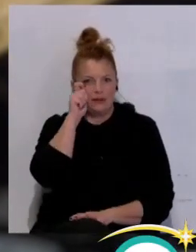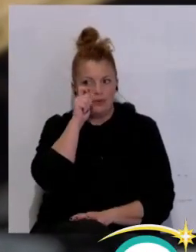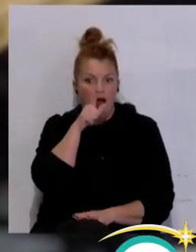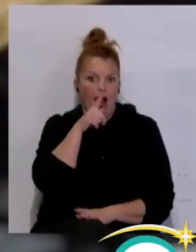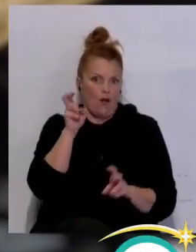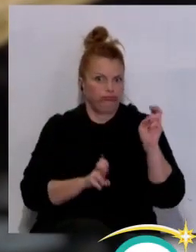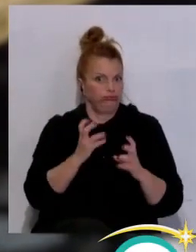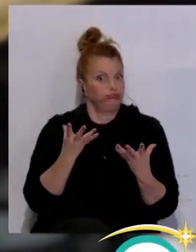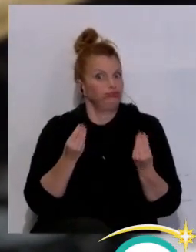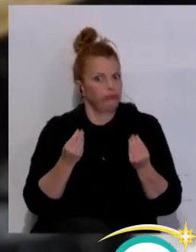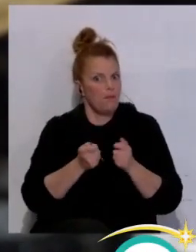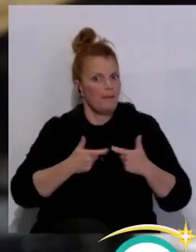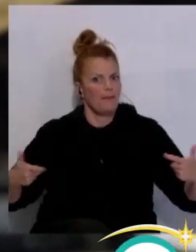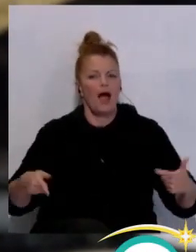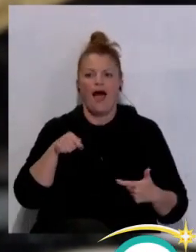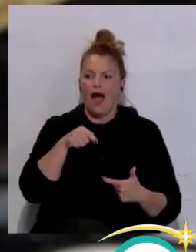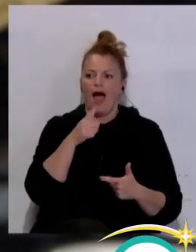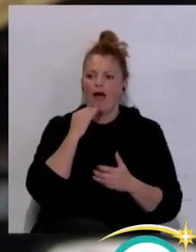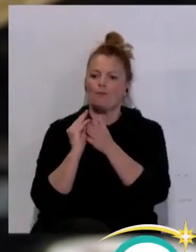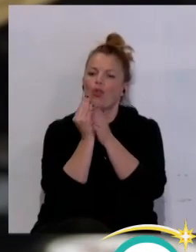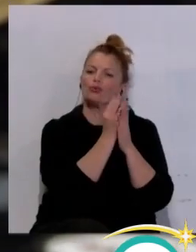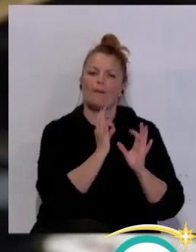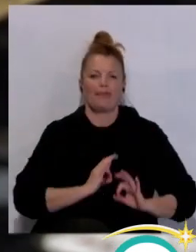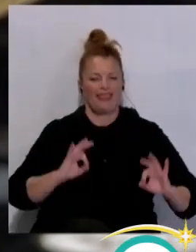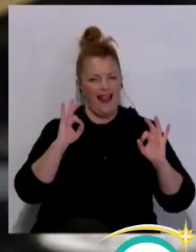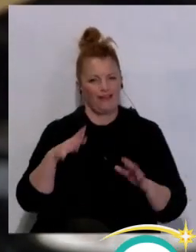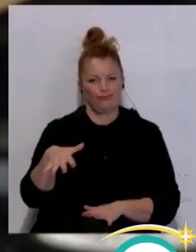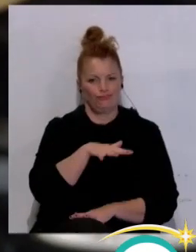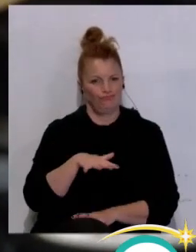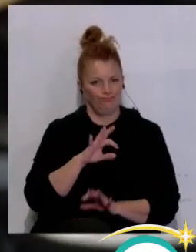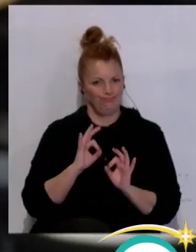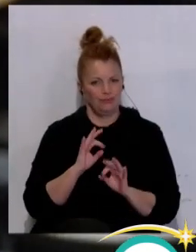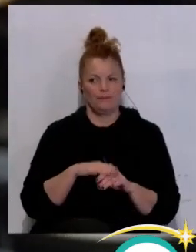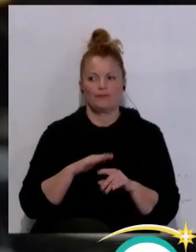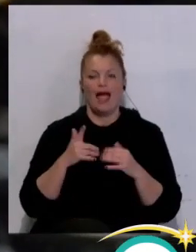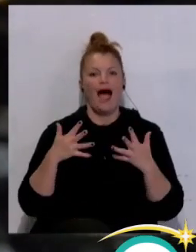moda pues tenga aquí concentrado todo todo en un mismo punto Aires de Cádiz ofrece una